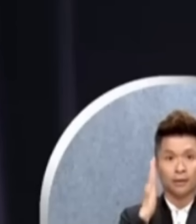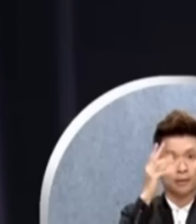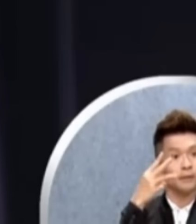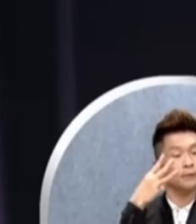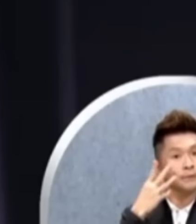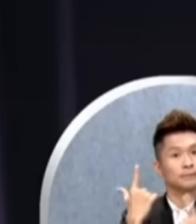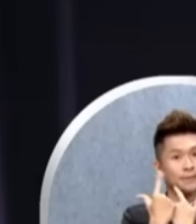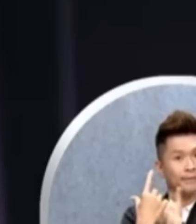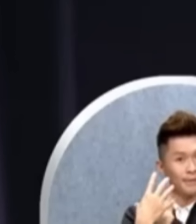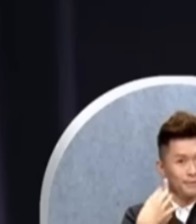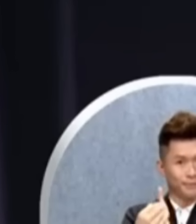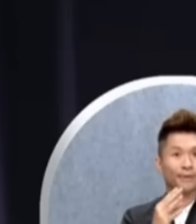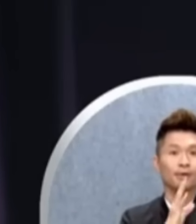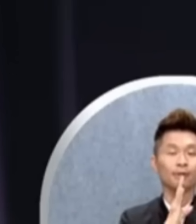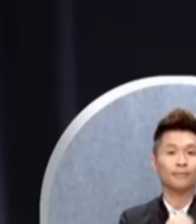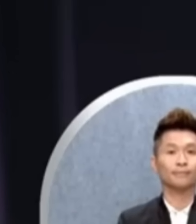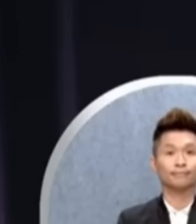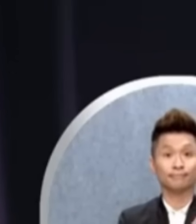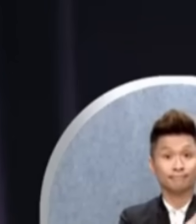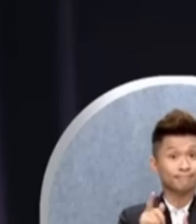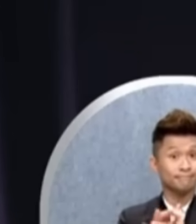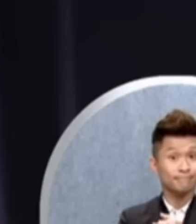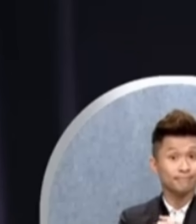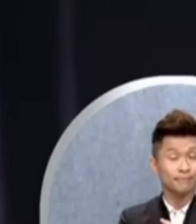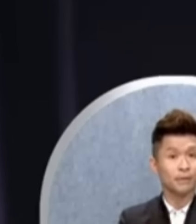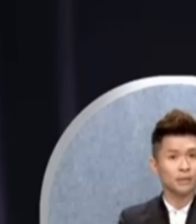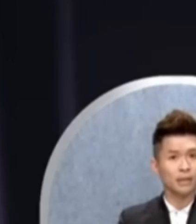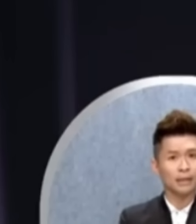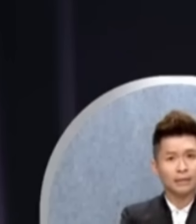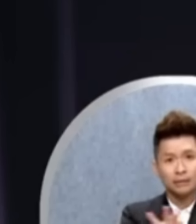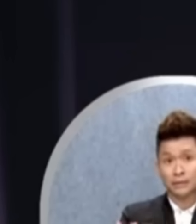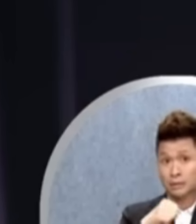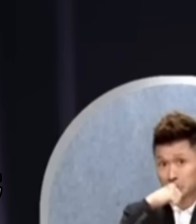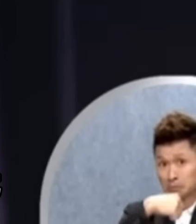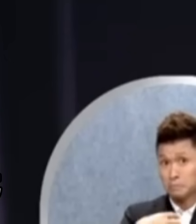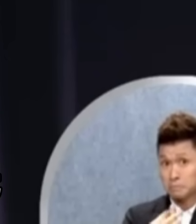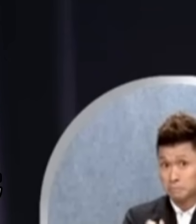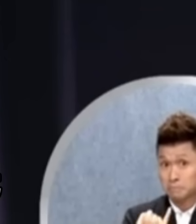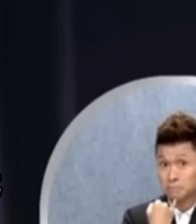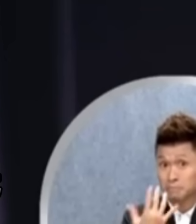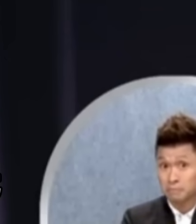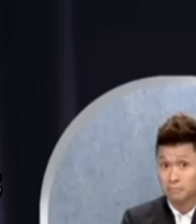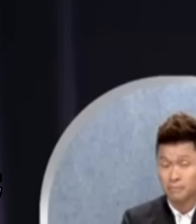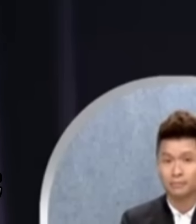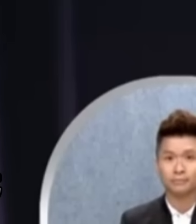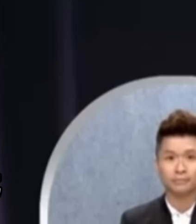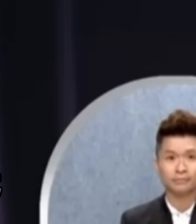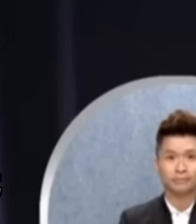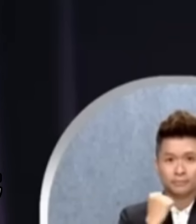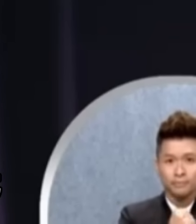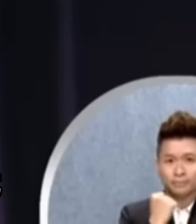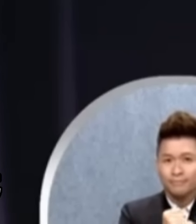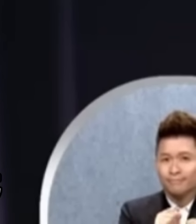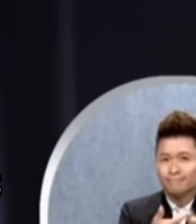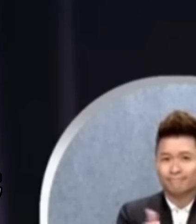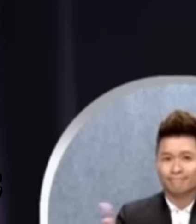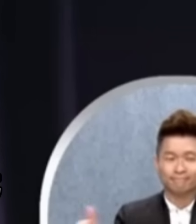各位好朋友 現在經濟還能學臺灣嗎？ 我們時常講360行 行行出狀元